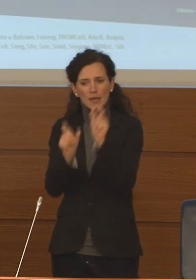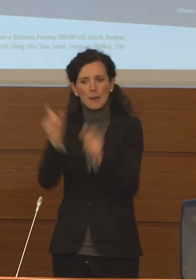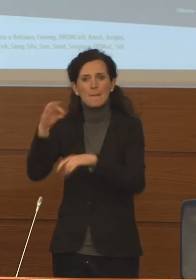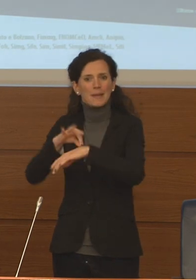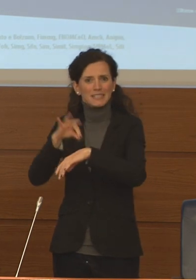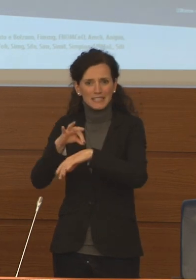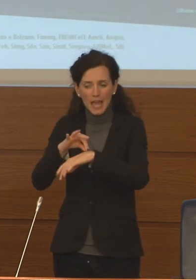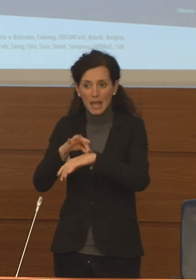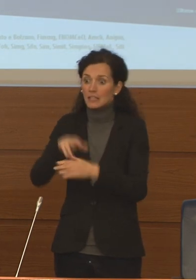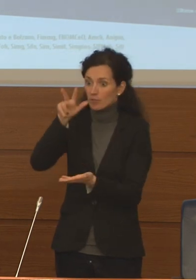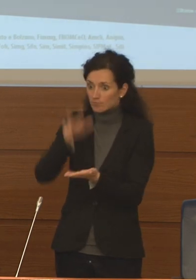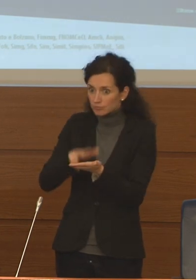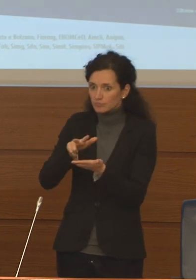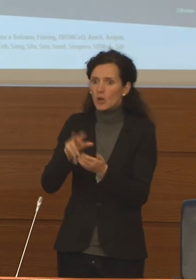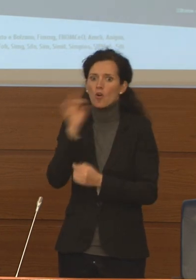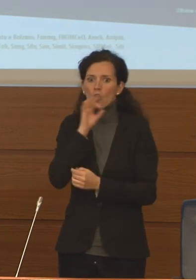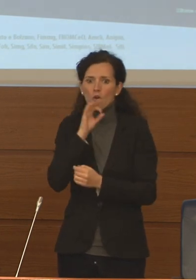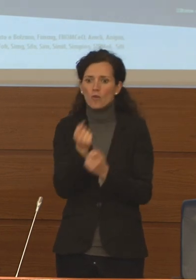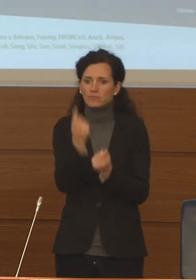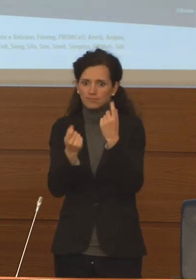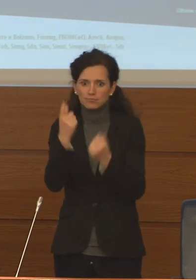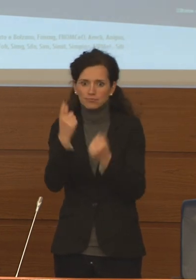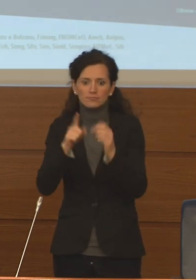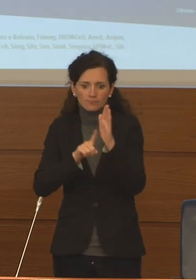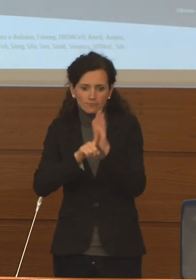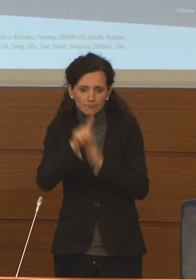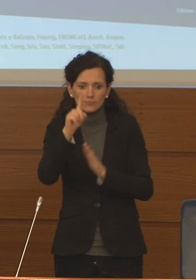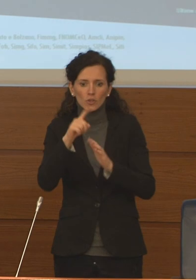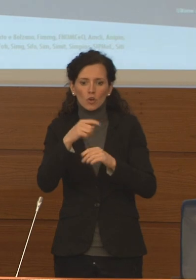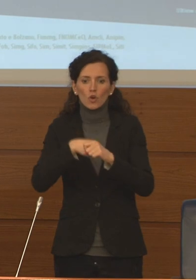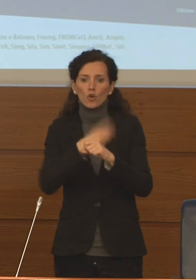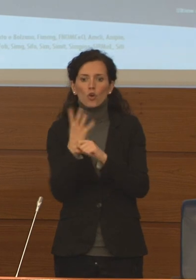nuove positività accertate, anche non necessariamente casi sintomatici,